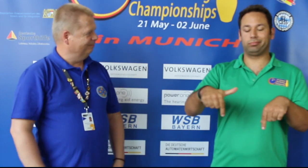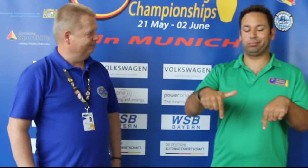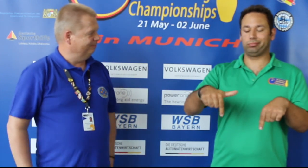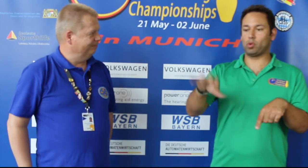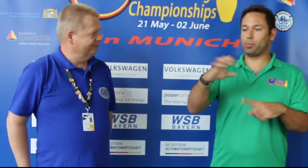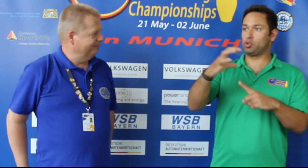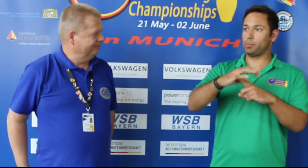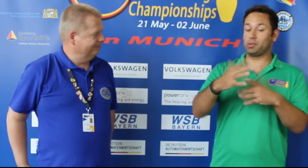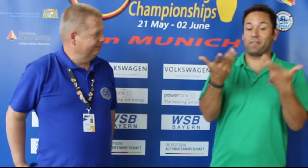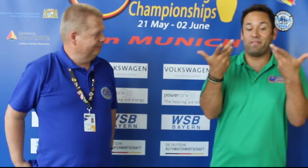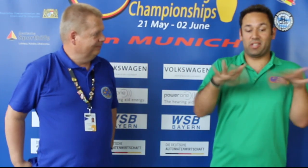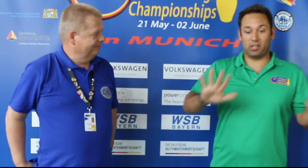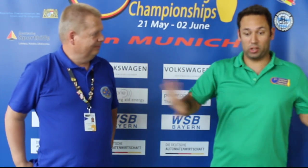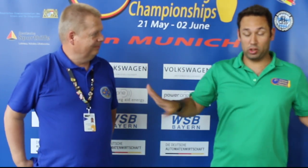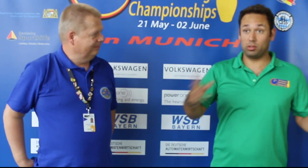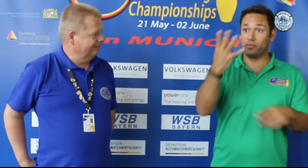Gibt es schon einen Ausrichter für die nächste EM in 4 Jahren?